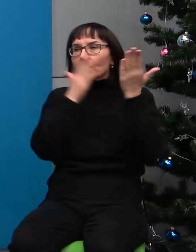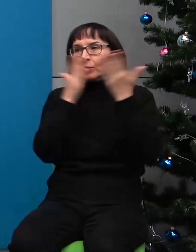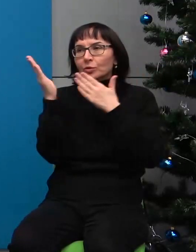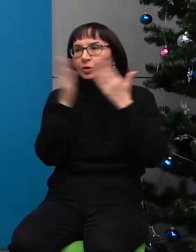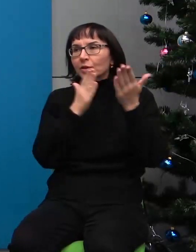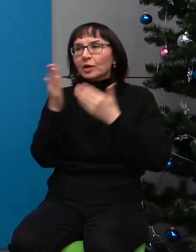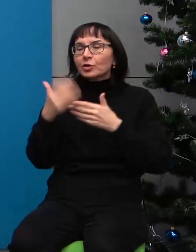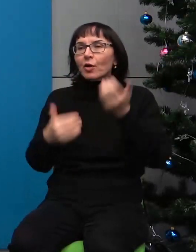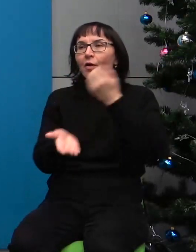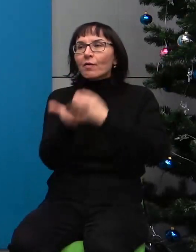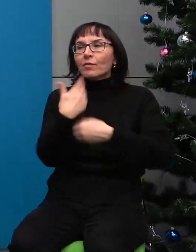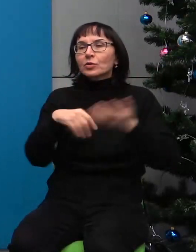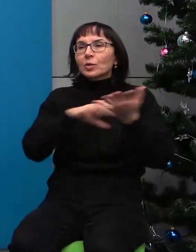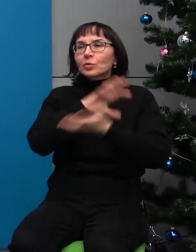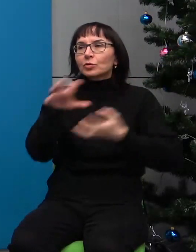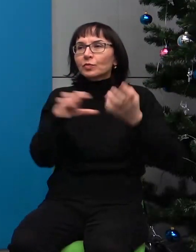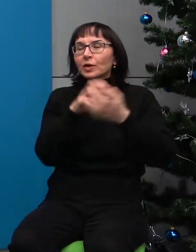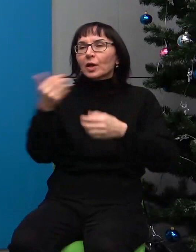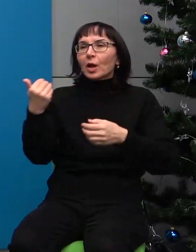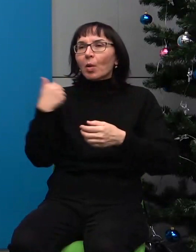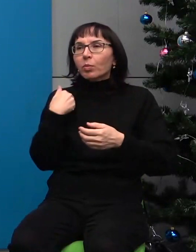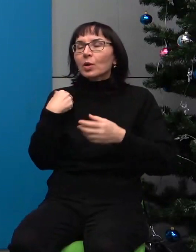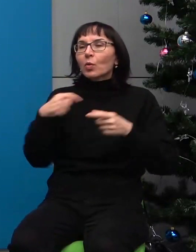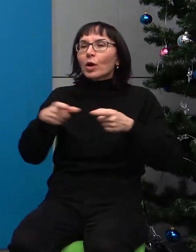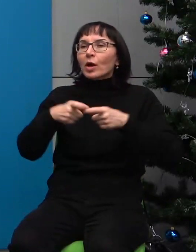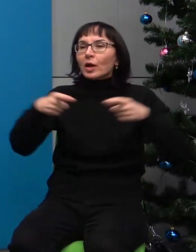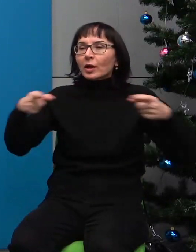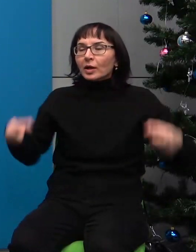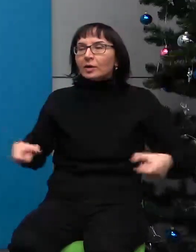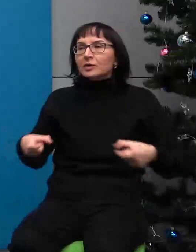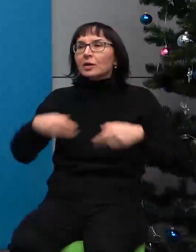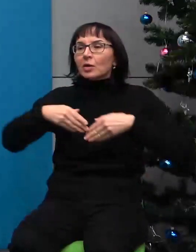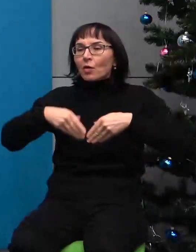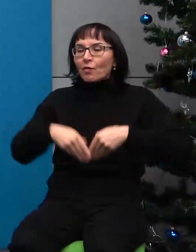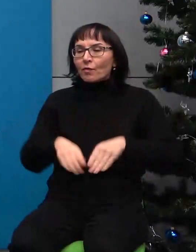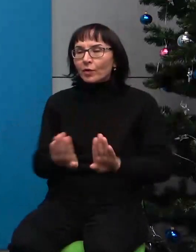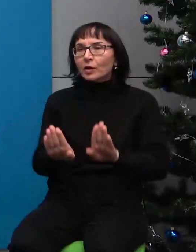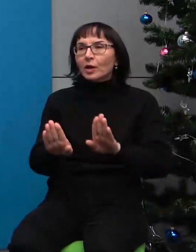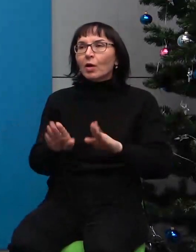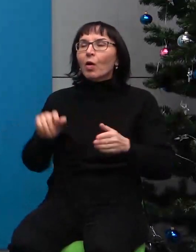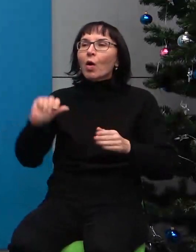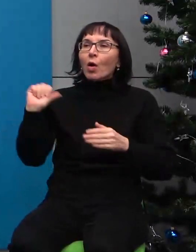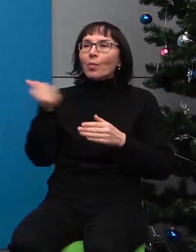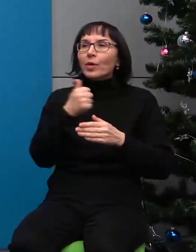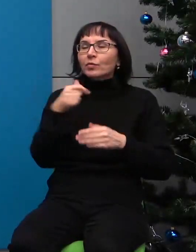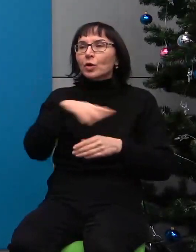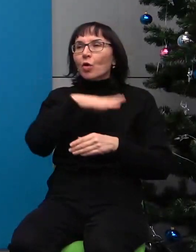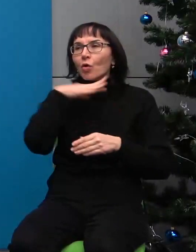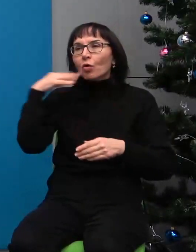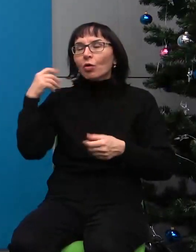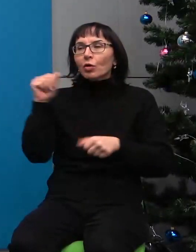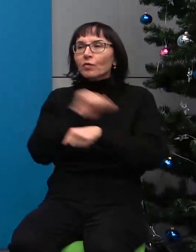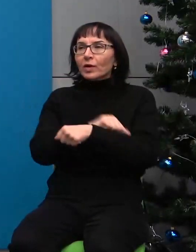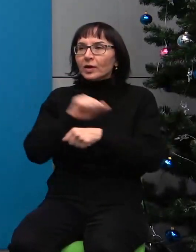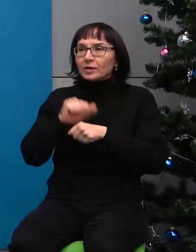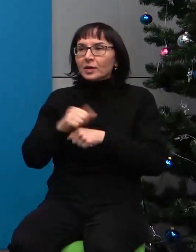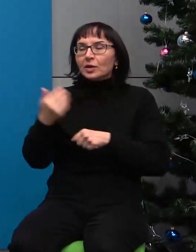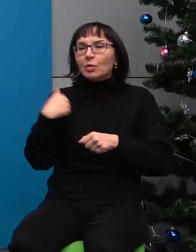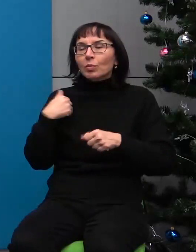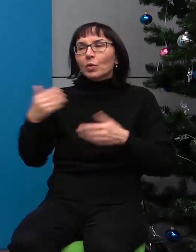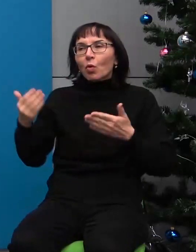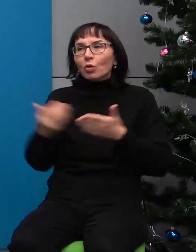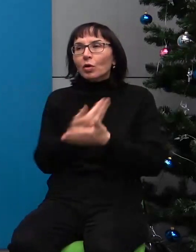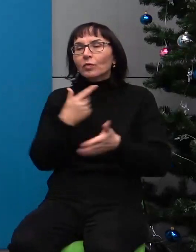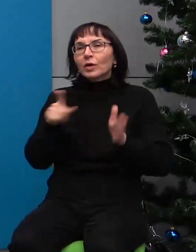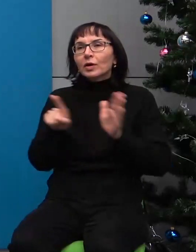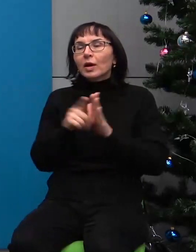w którym były kasety wideo, kasety magnetofonowe, pierwsze kolorowe gazety, więc to było nowe i dla mnie i dla moich rodziców.